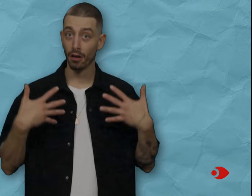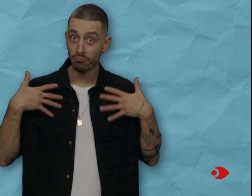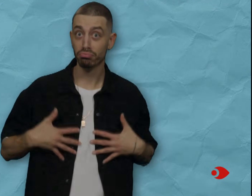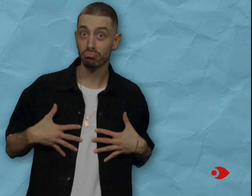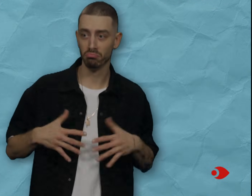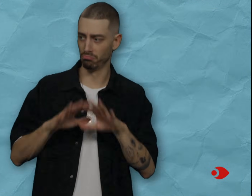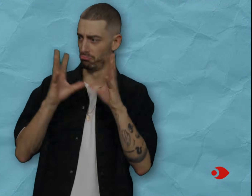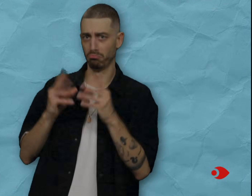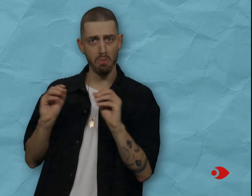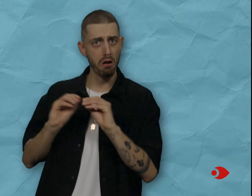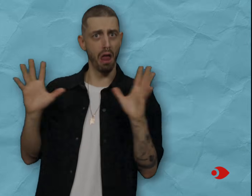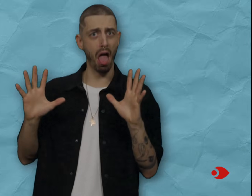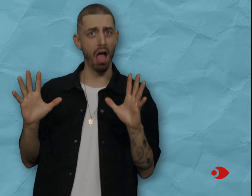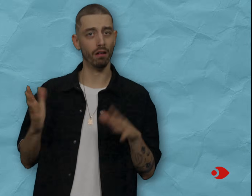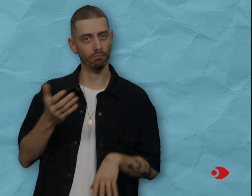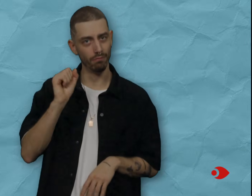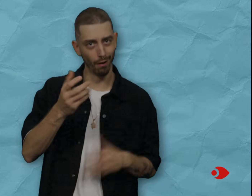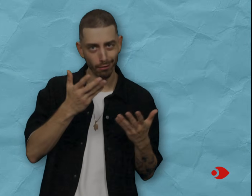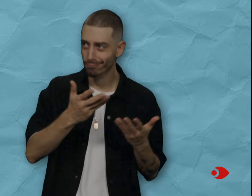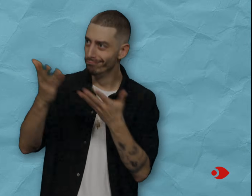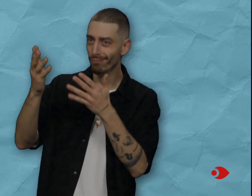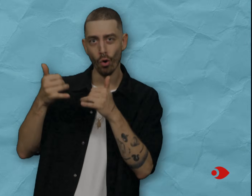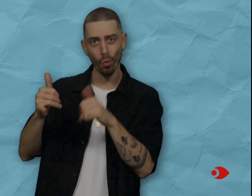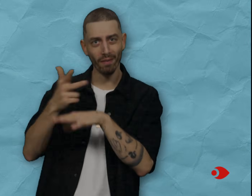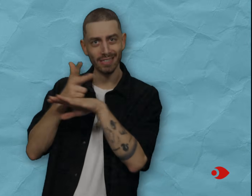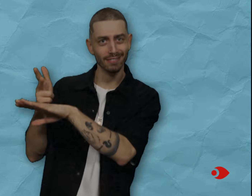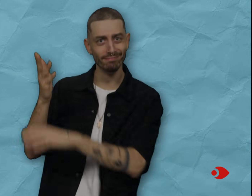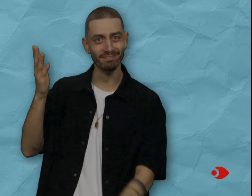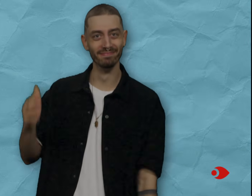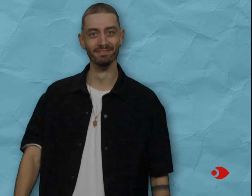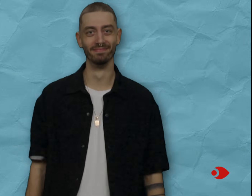Alles klar? Na dann kann's losgehen beim Dreh auf der Wiesn.